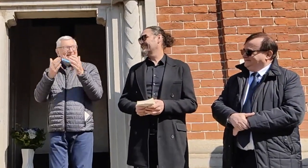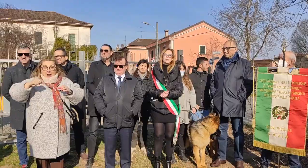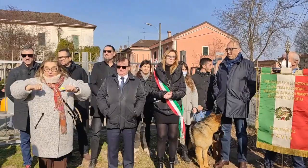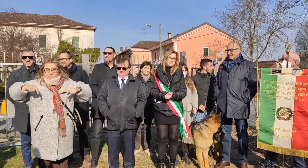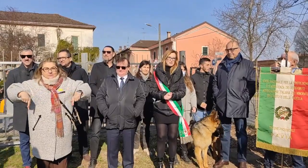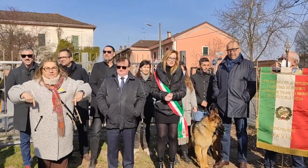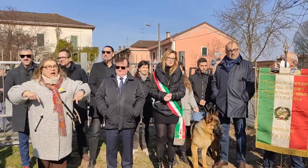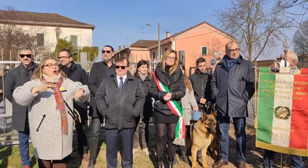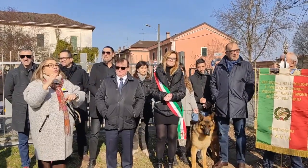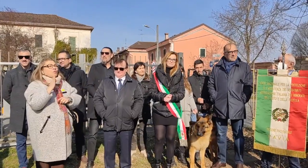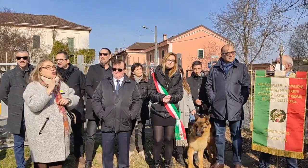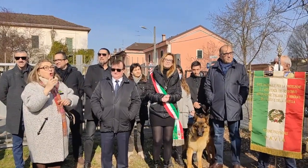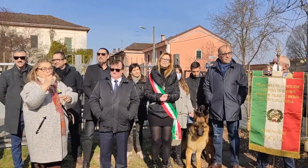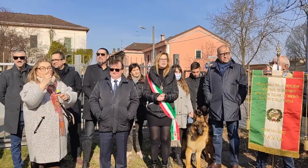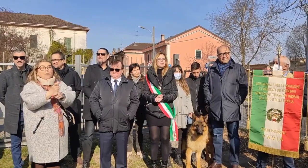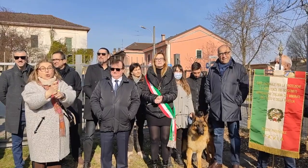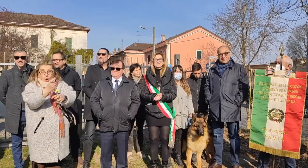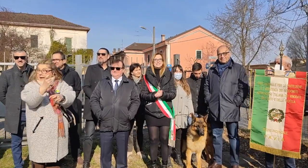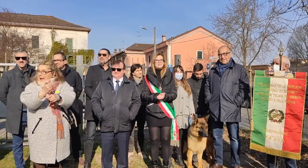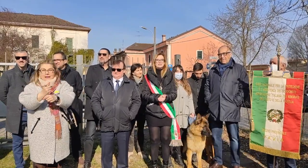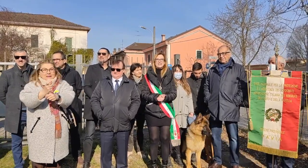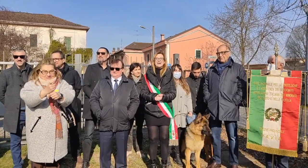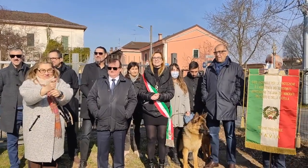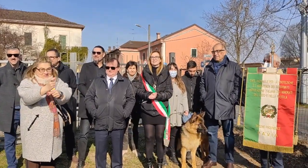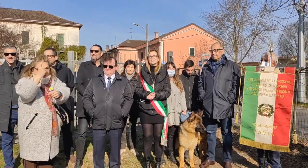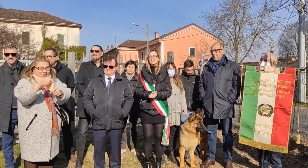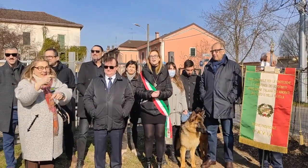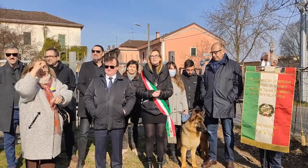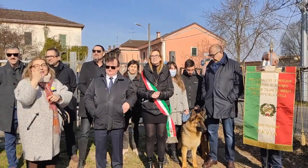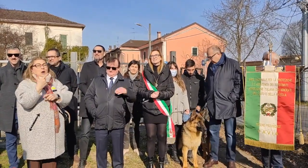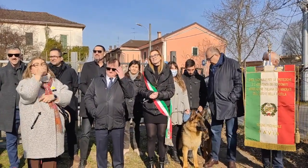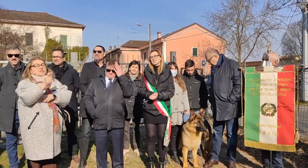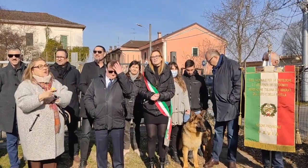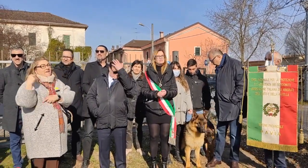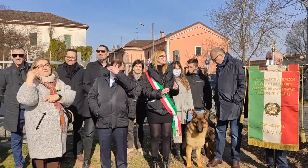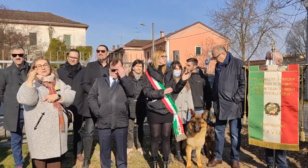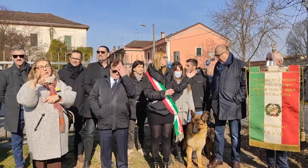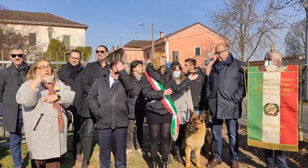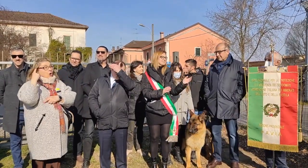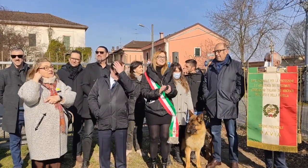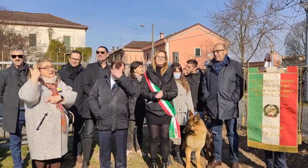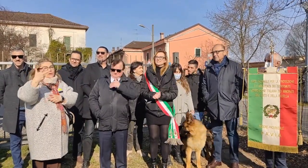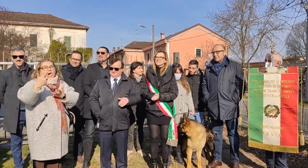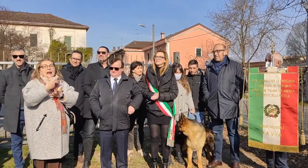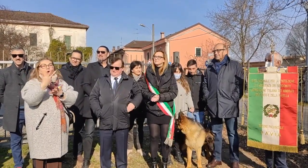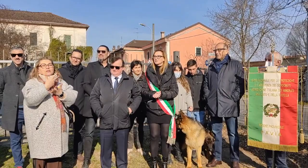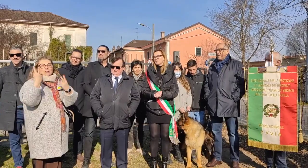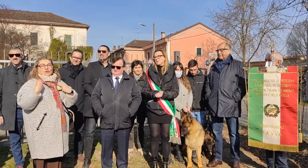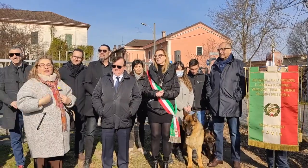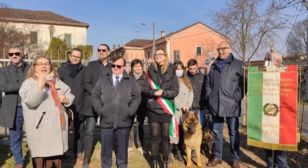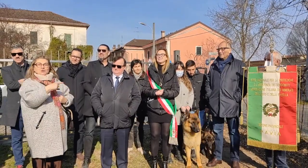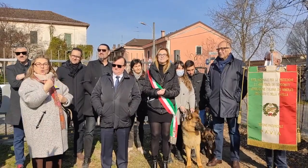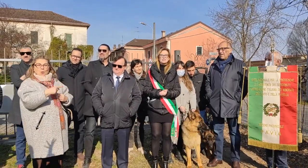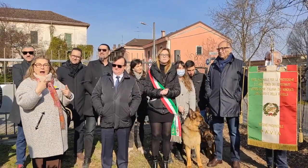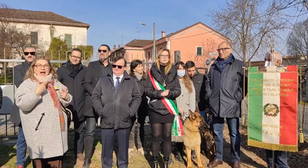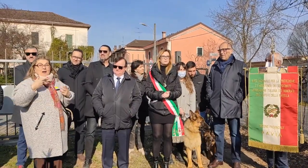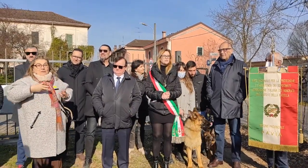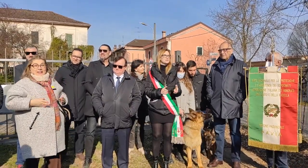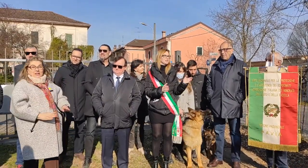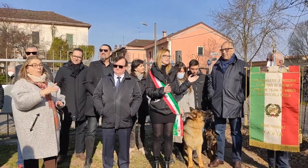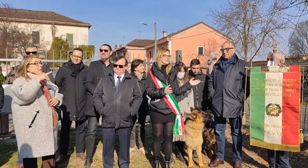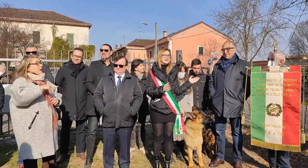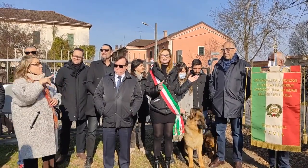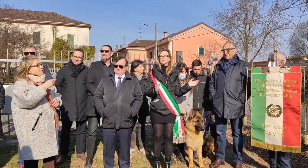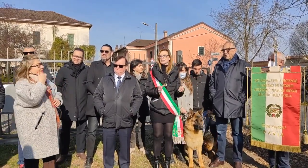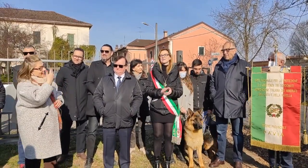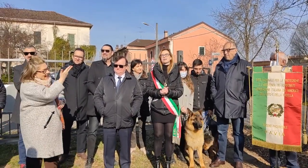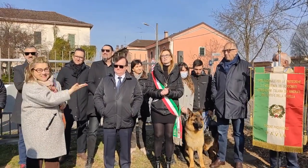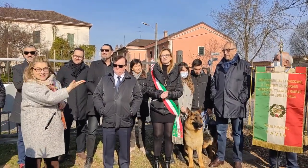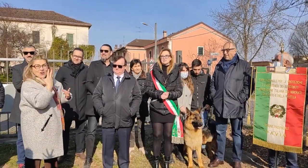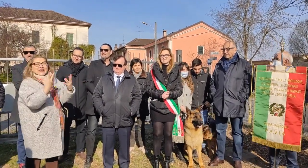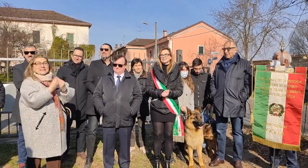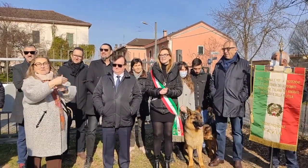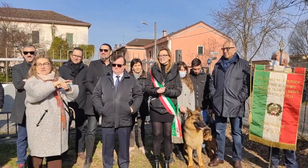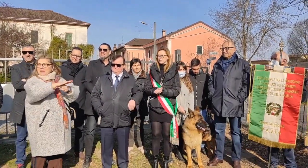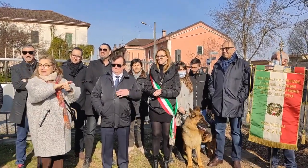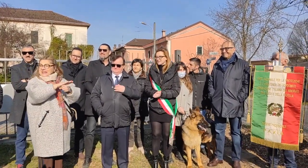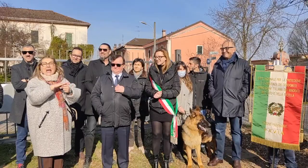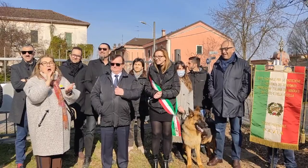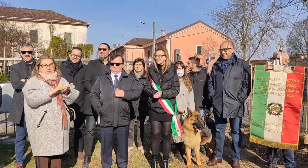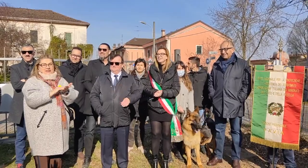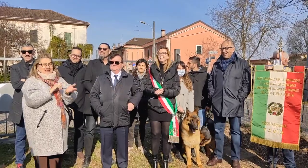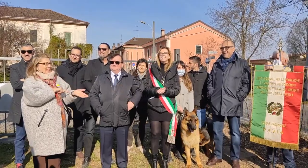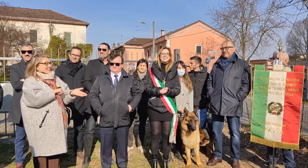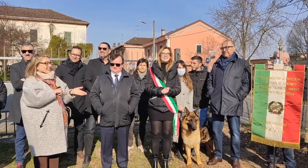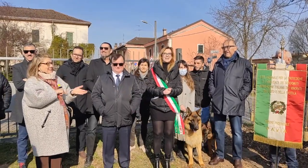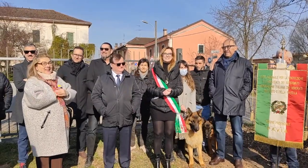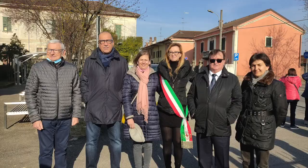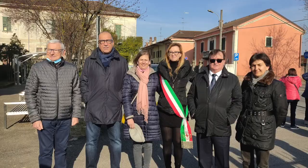Furio Bonora era una persona eccezionale, l’ho percepito dai racconti sulla sua vita. Ringrazio il figlio Pierluigi e tutta la famiglia per aver presenziato a questo evento.